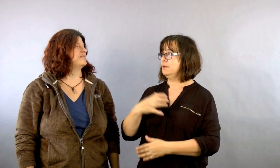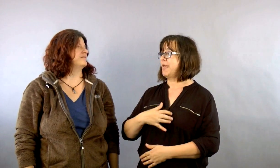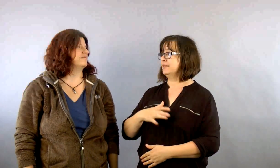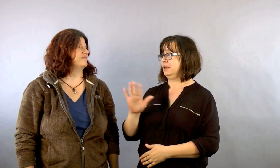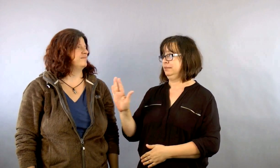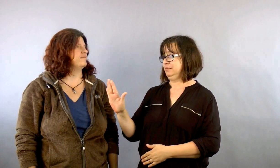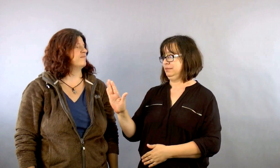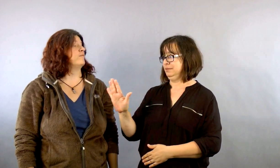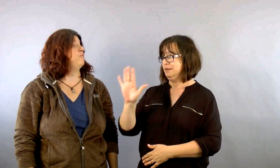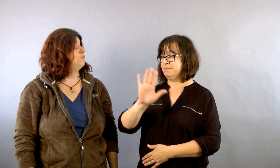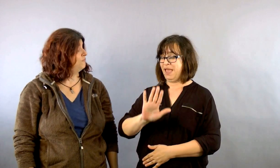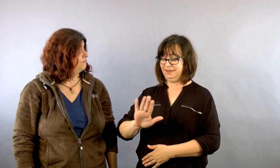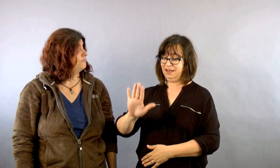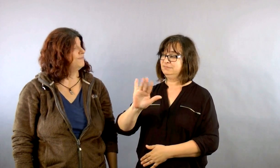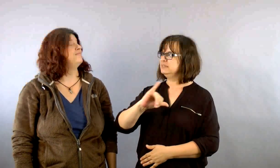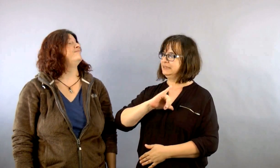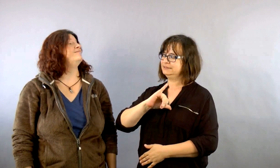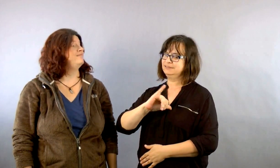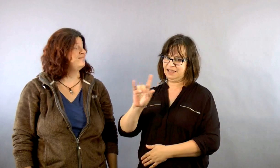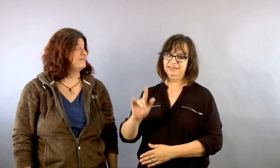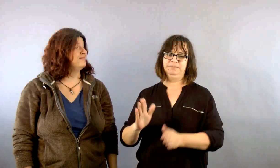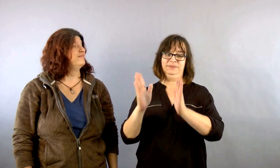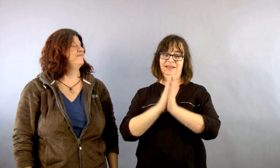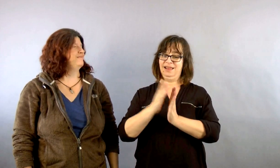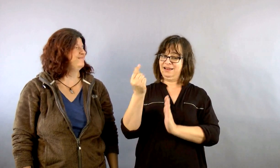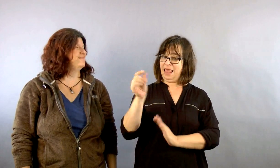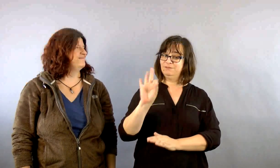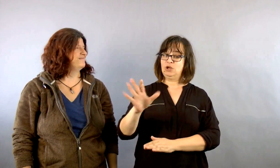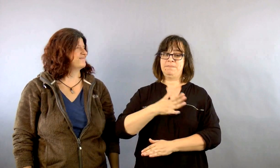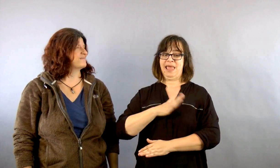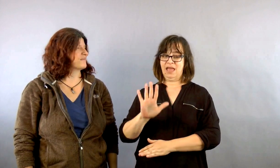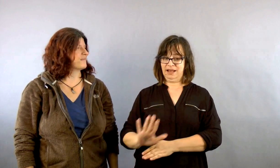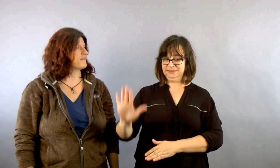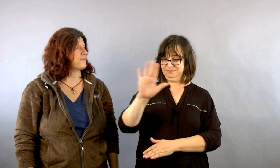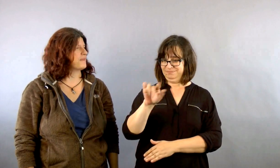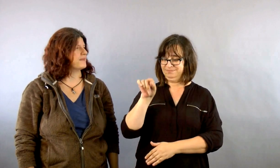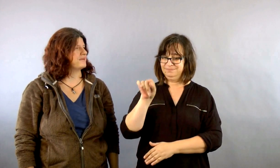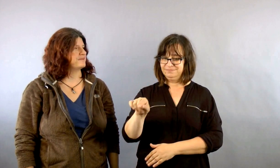und das gibt es nur in Bayern, sehr interessant!